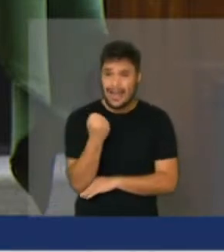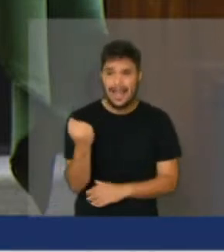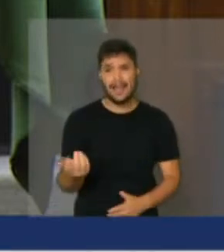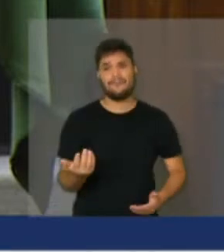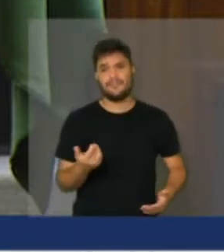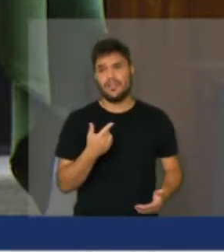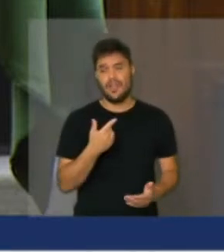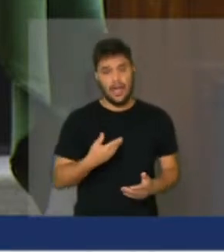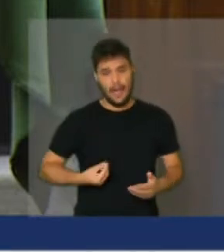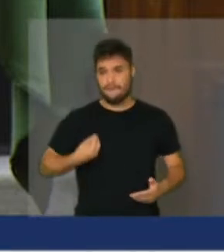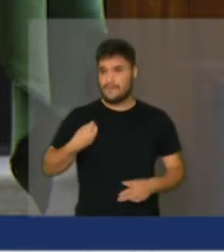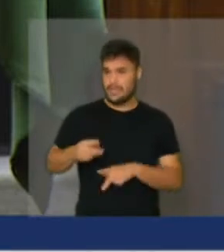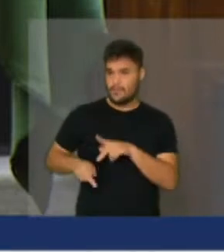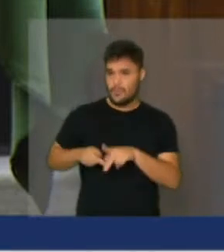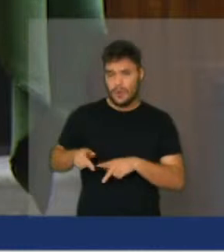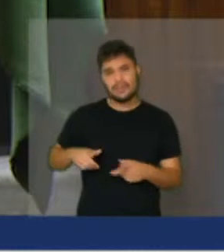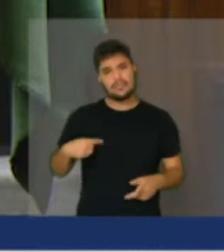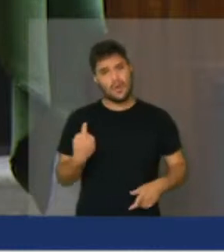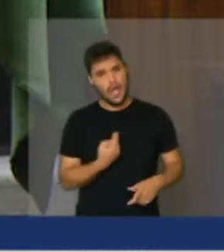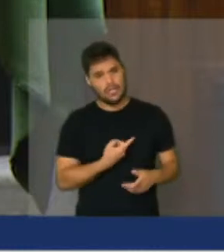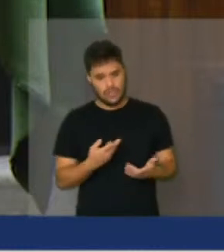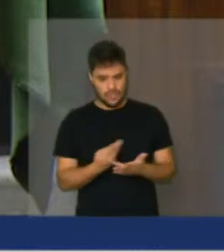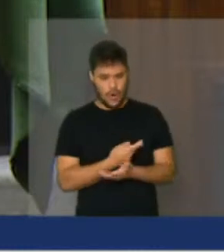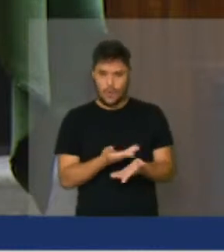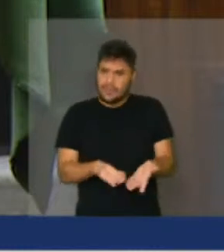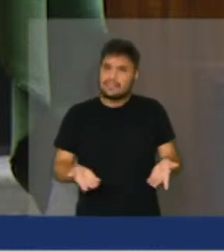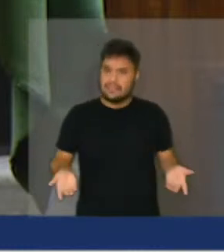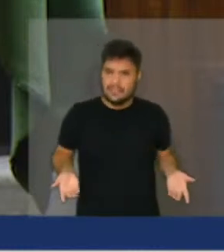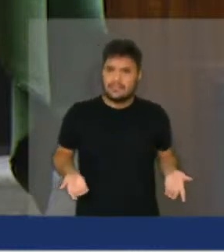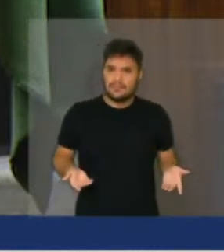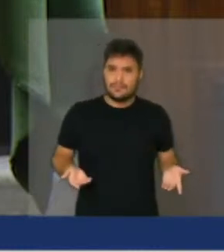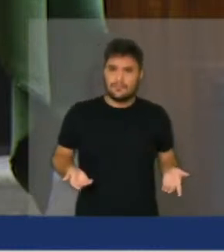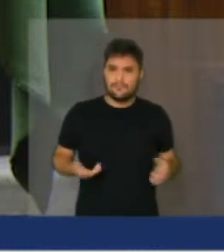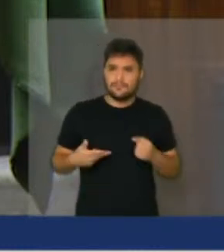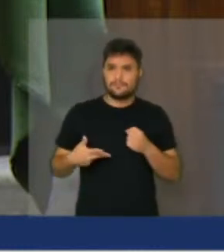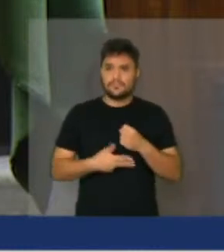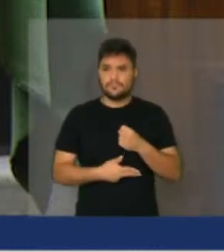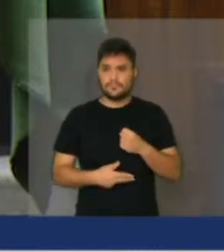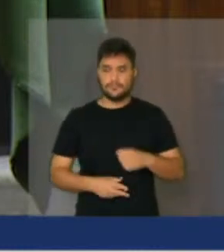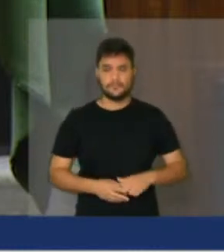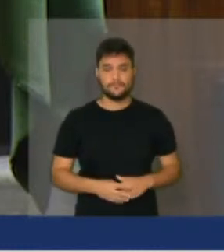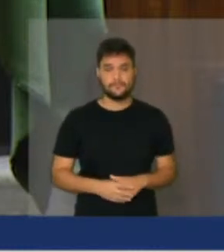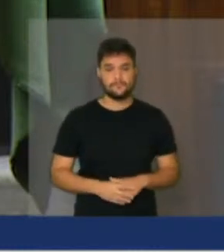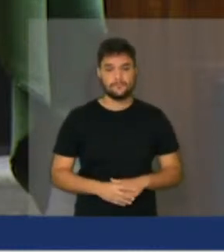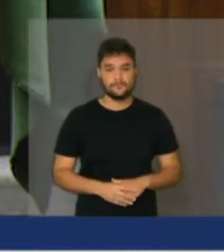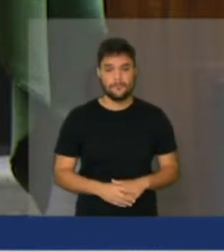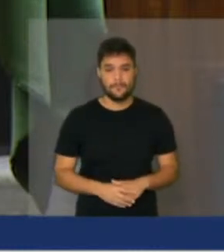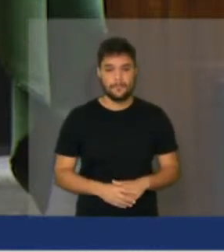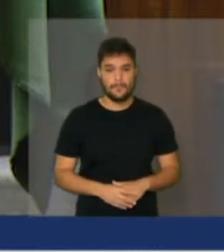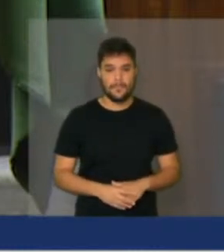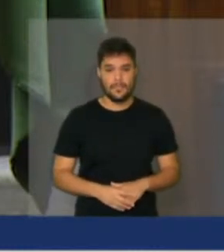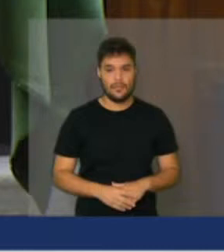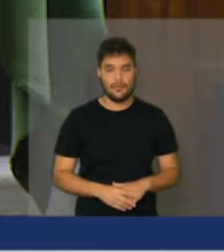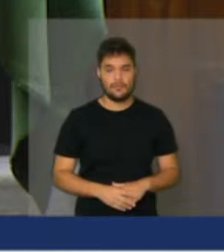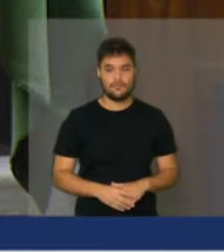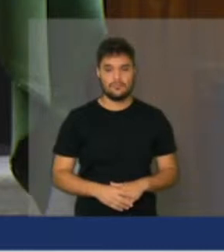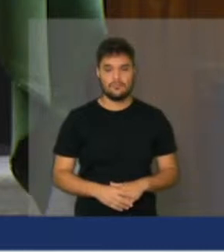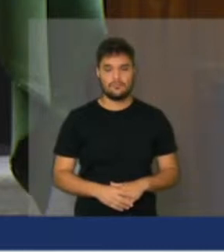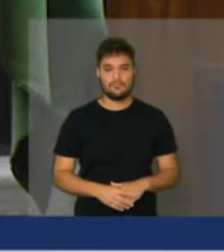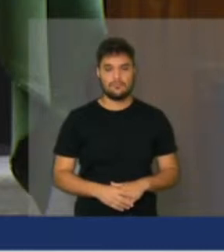SITUAÇÃO. [INTERRUPÇÃO DO ÁUDIO] PORQUE O MINISTRO CONVOCADO, CONVOCADO... [SOA A CAMPAINHA] EM VÁRIAS COMISSÕ ES... POR UM REQUERIMENTO DA